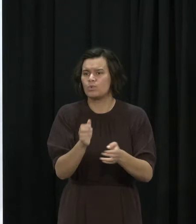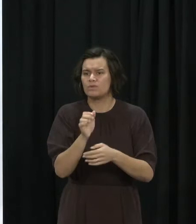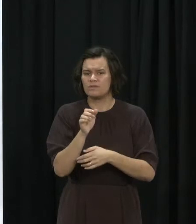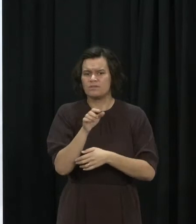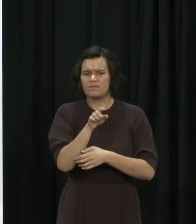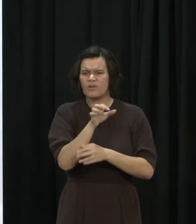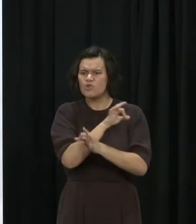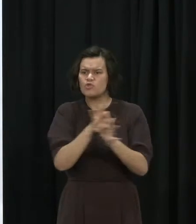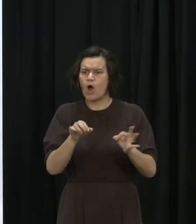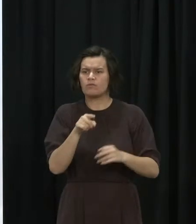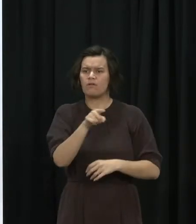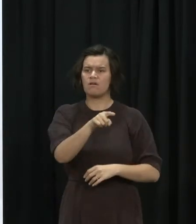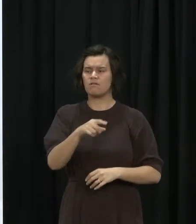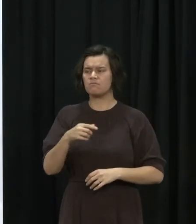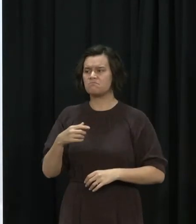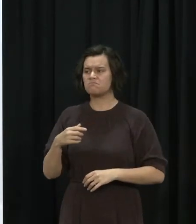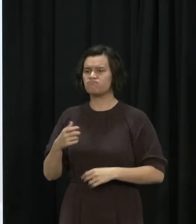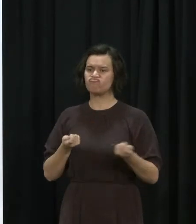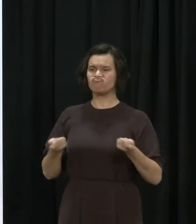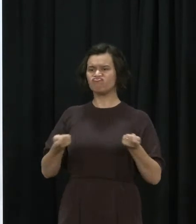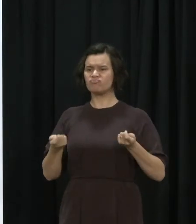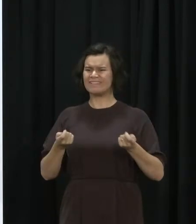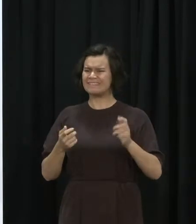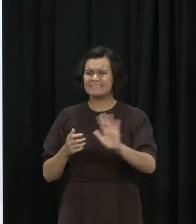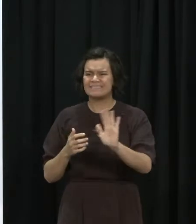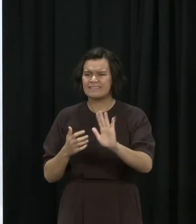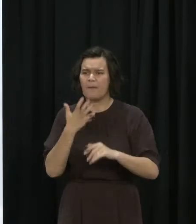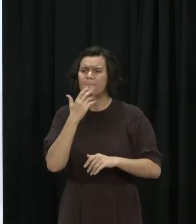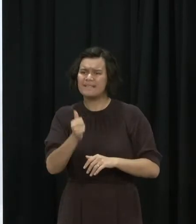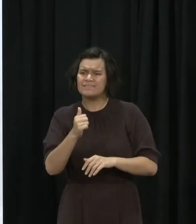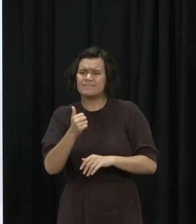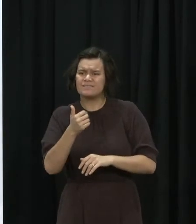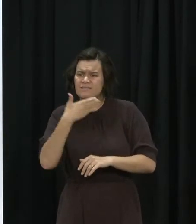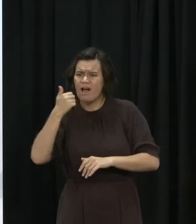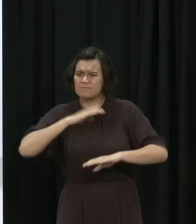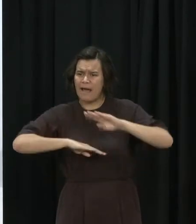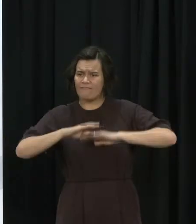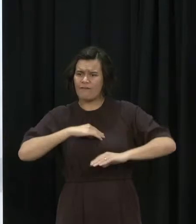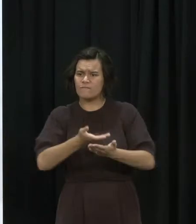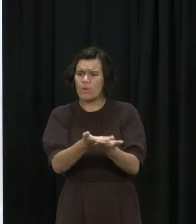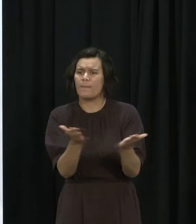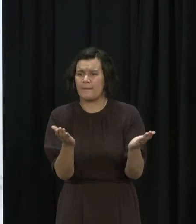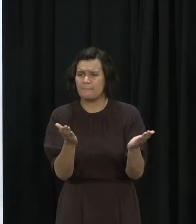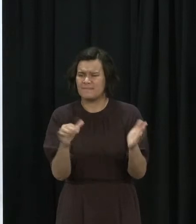mahi ana i a raatau mahi. Kaore i te mahi i tenei na te mea kei